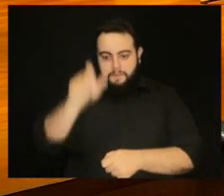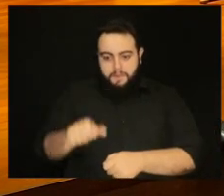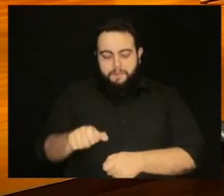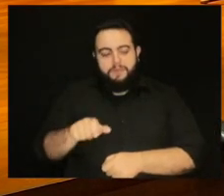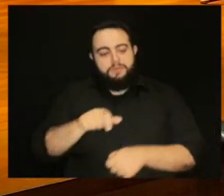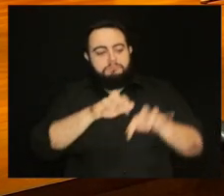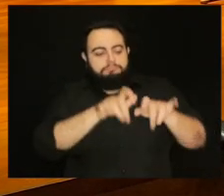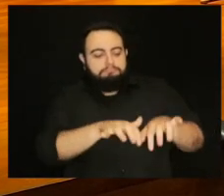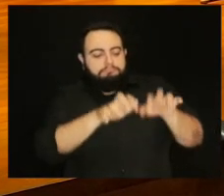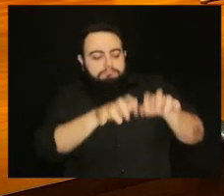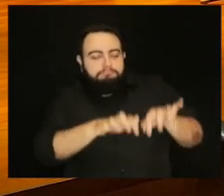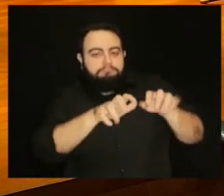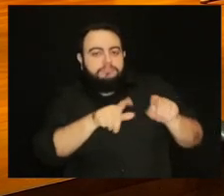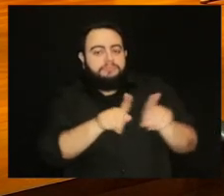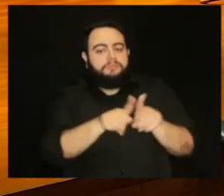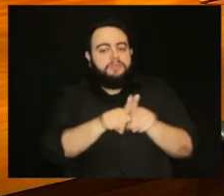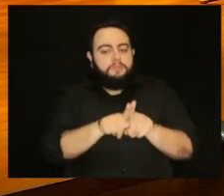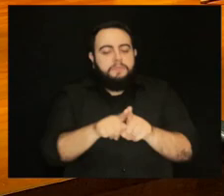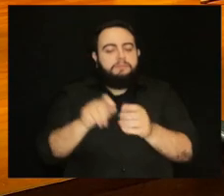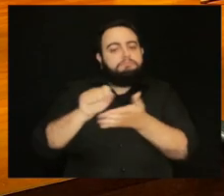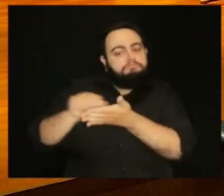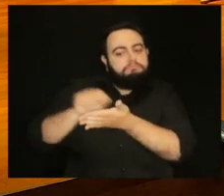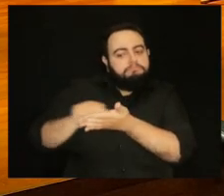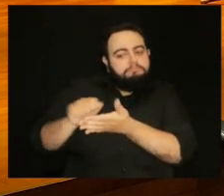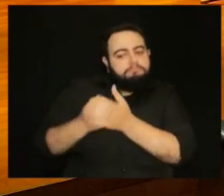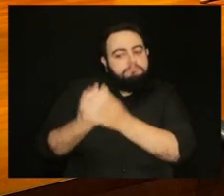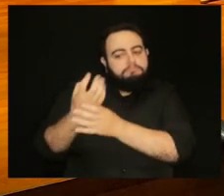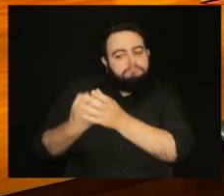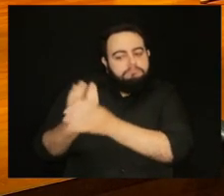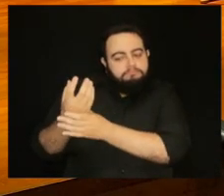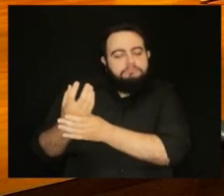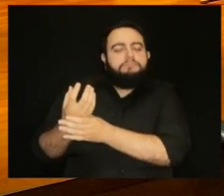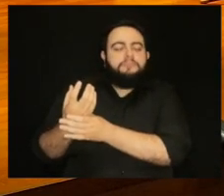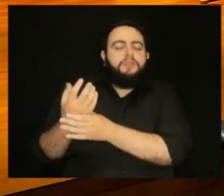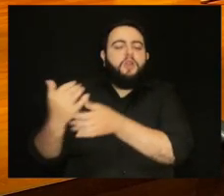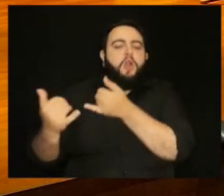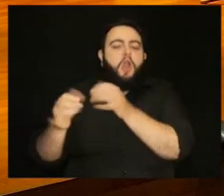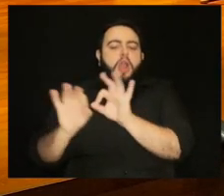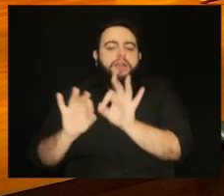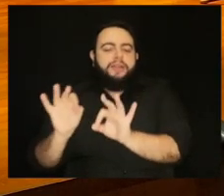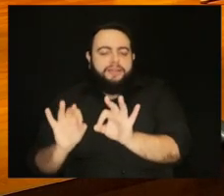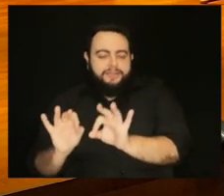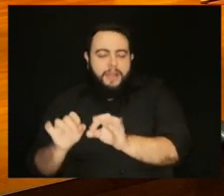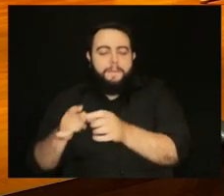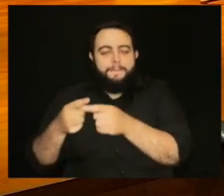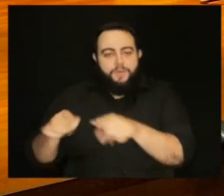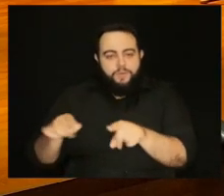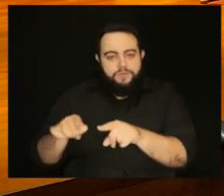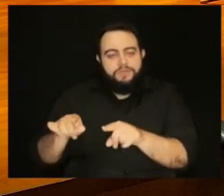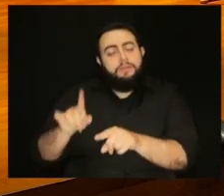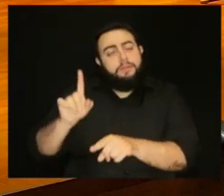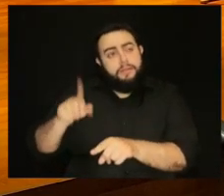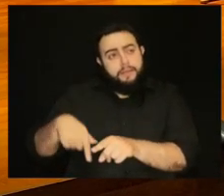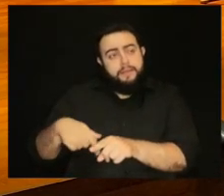músicas, e essas músicas eram ou música ligeira, como se diz música clássica erudita,